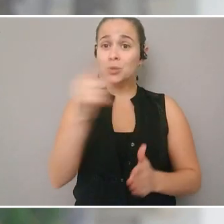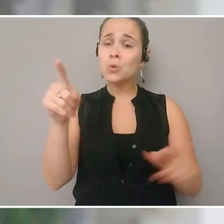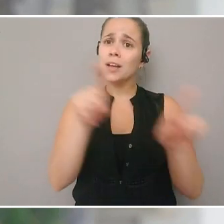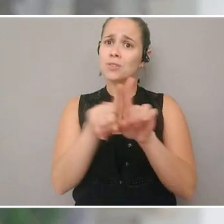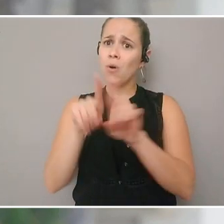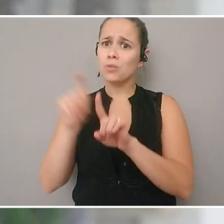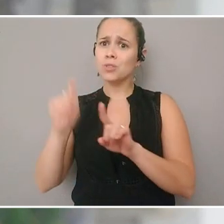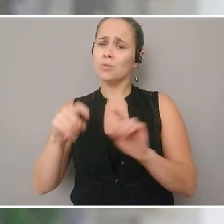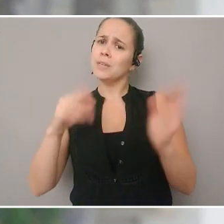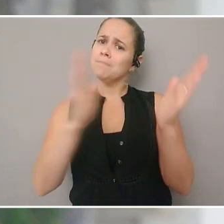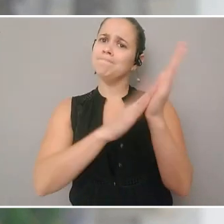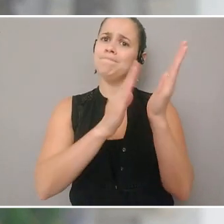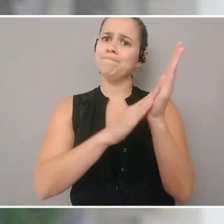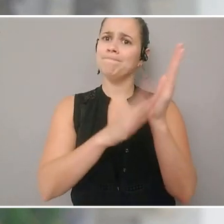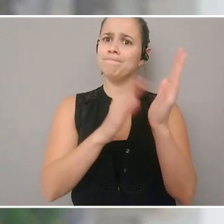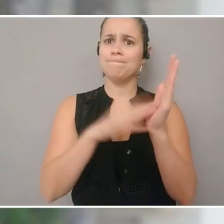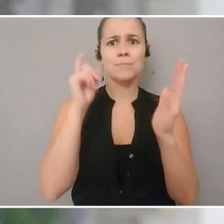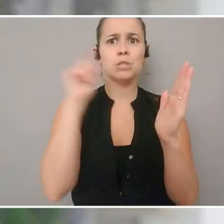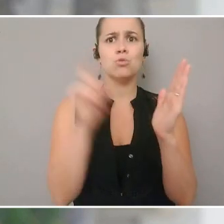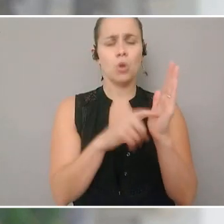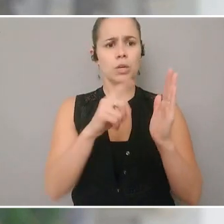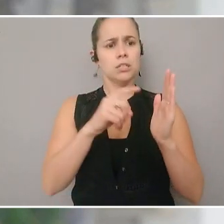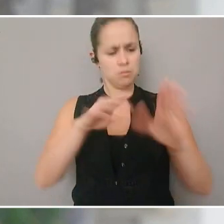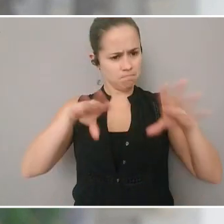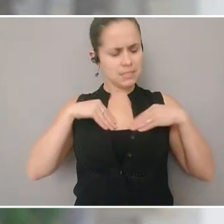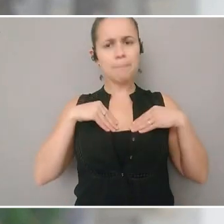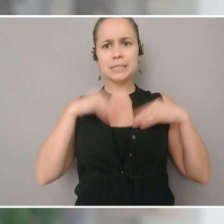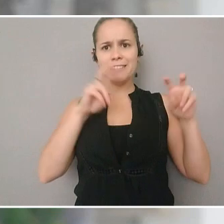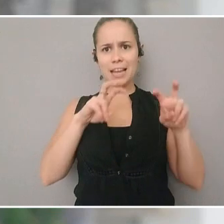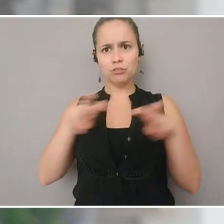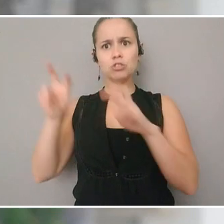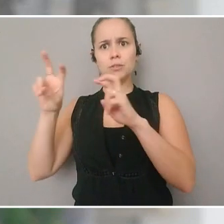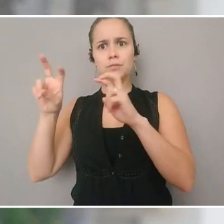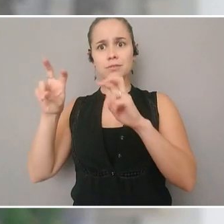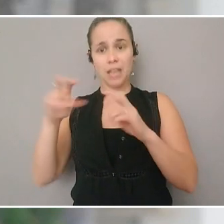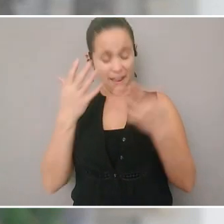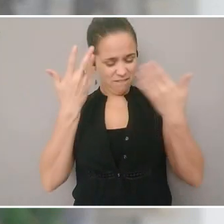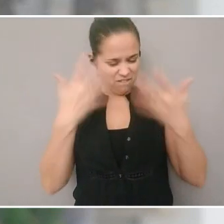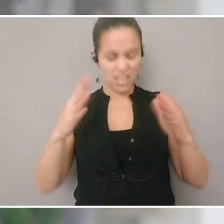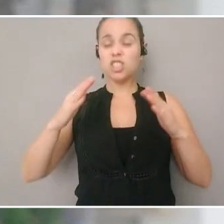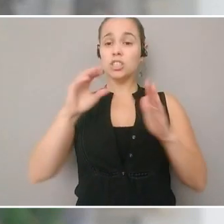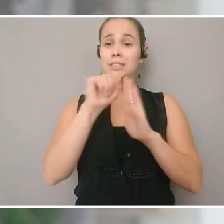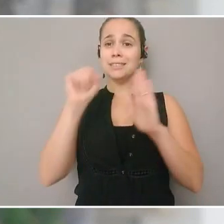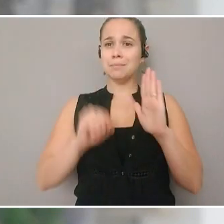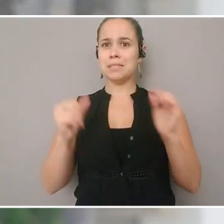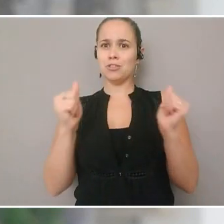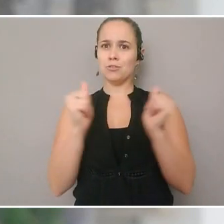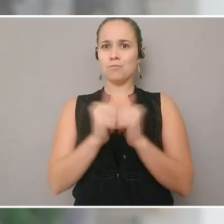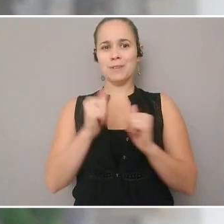por adaptándose al cambio y terminando